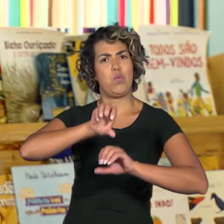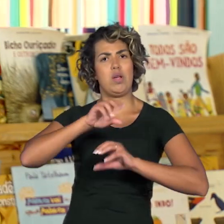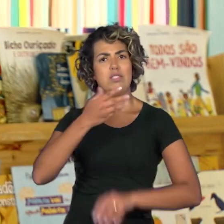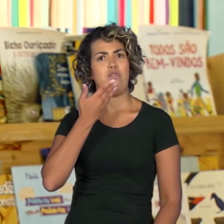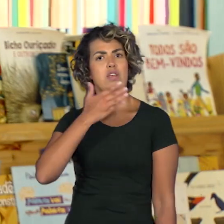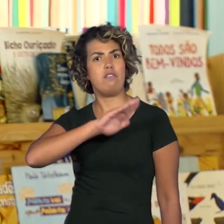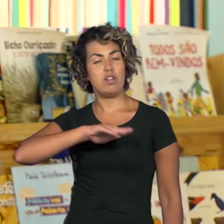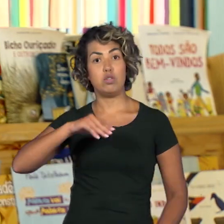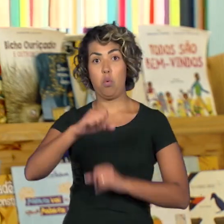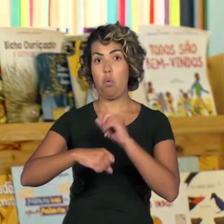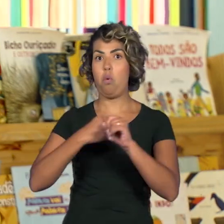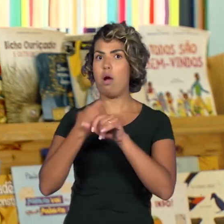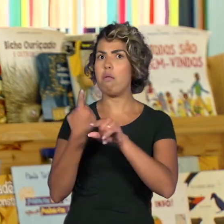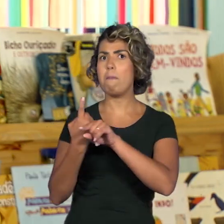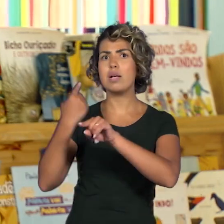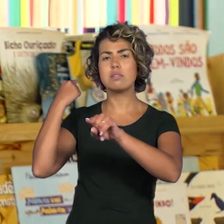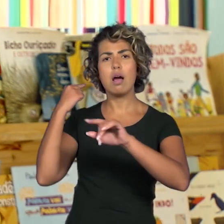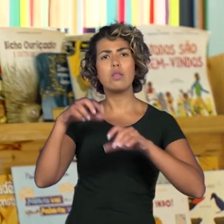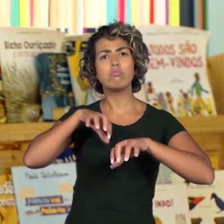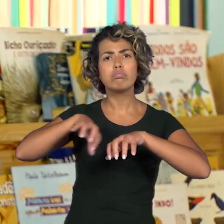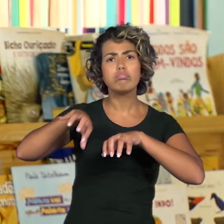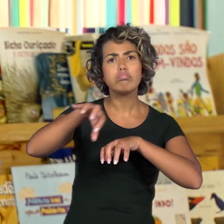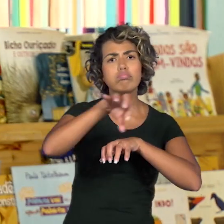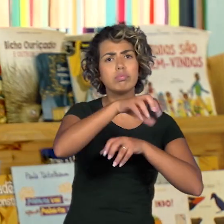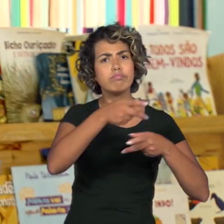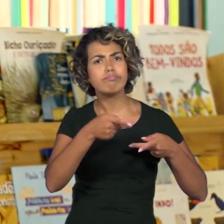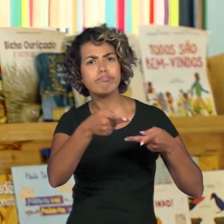NO ANO PASSADO, VISITOU MAIS DE 50 UNIDADES EDUCACIONAIS